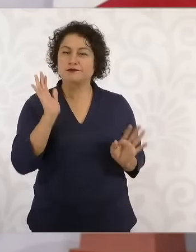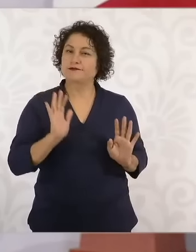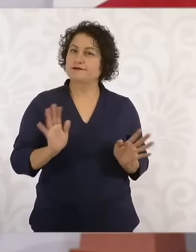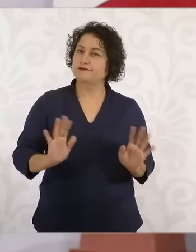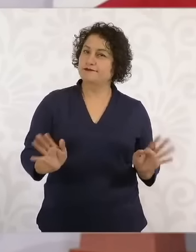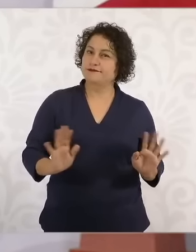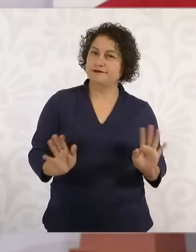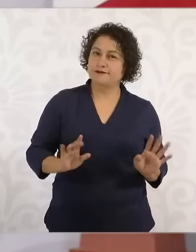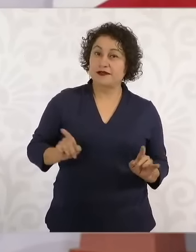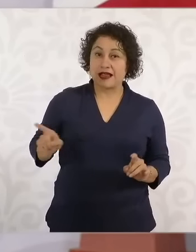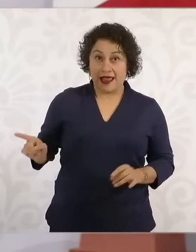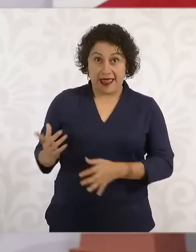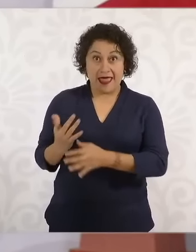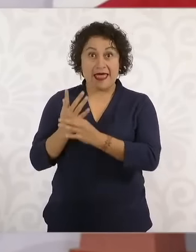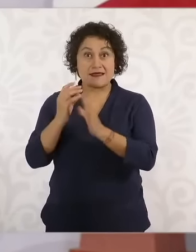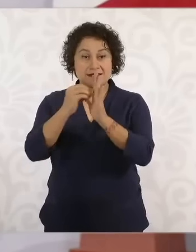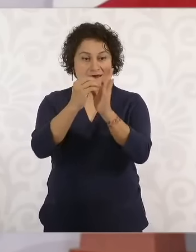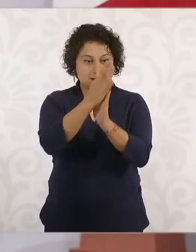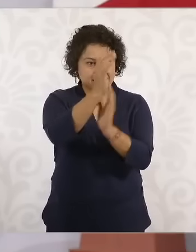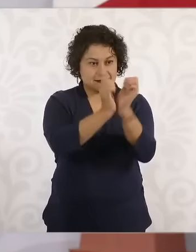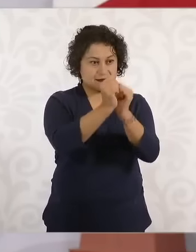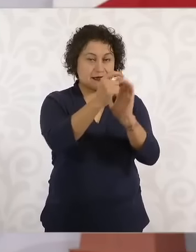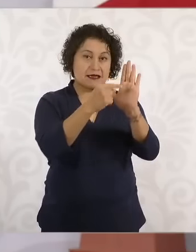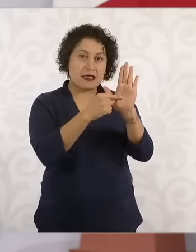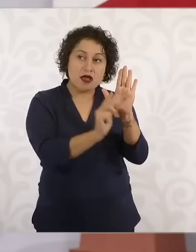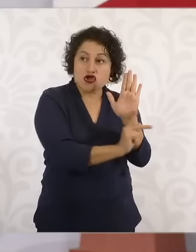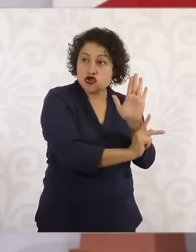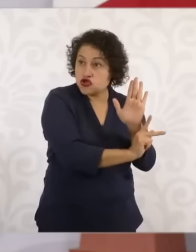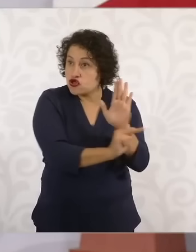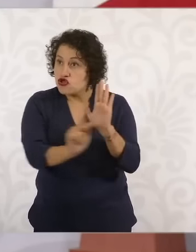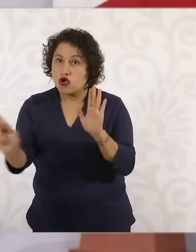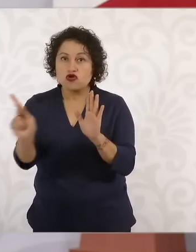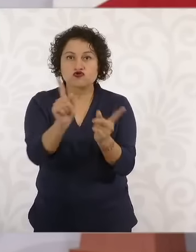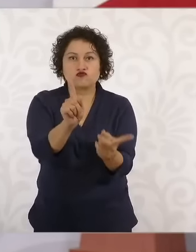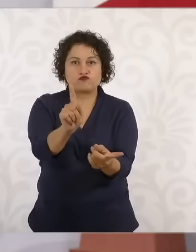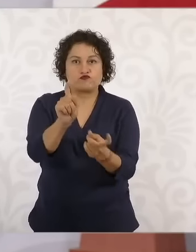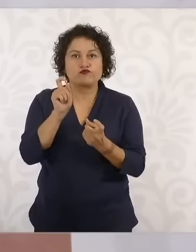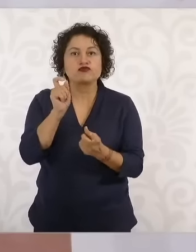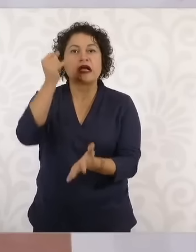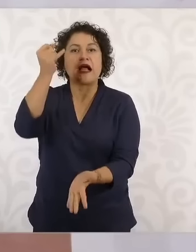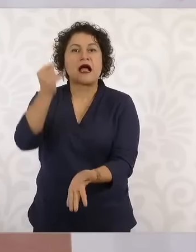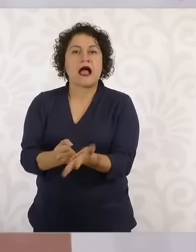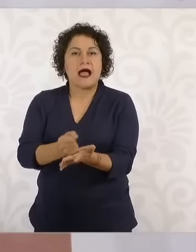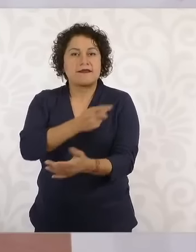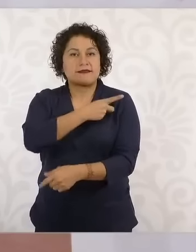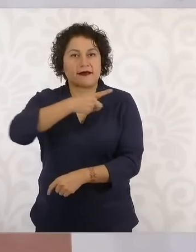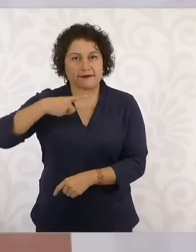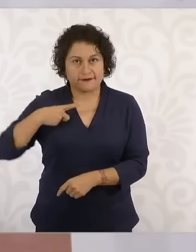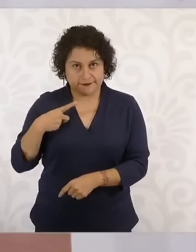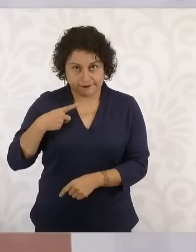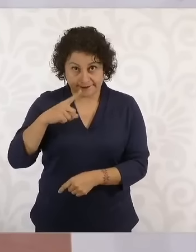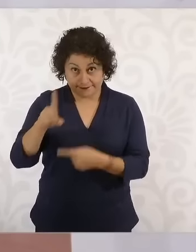Todos tenemos que pagar impuestos. Eso es lo primero. Lo segundo, la honestidad en la